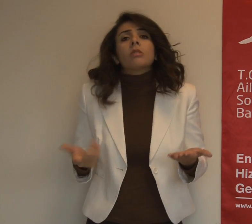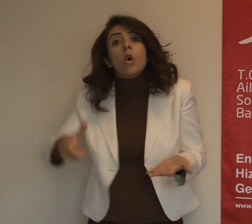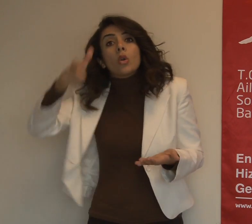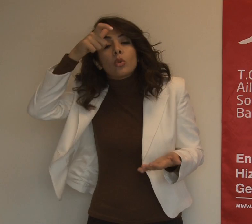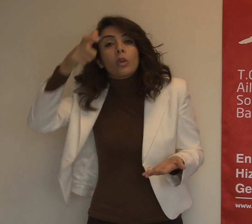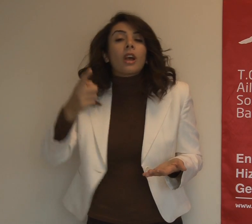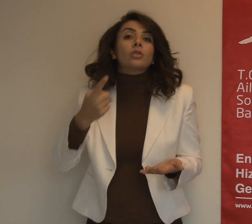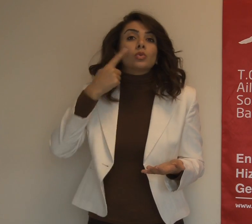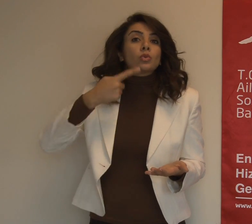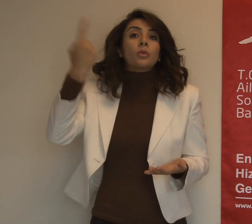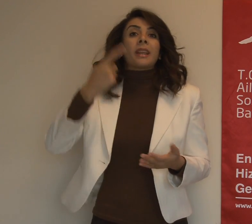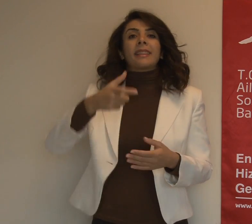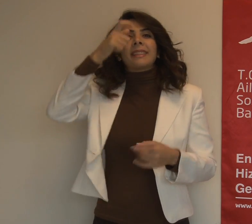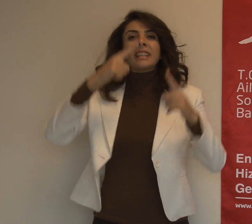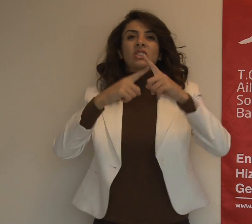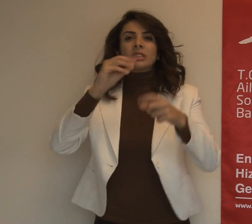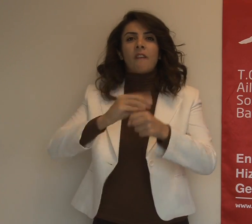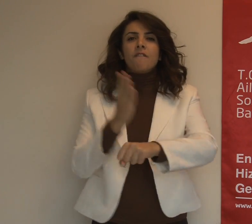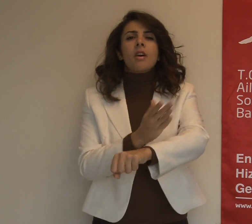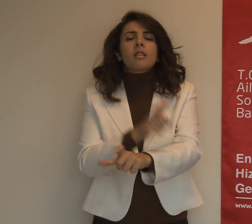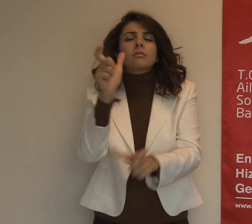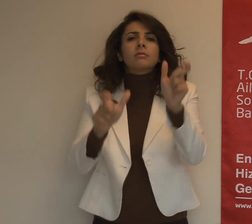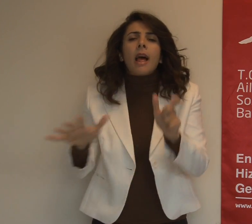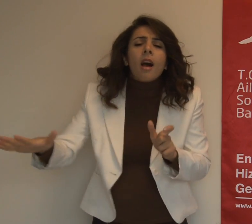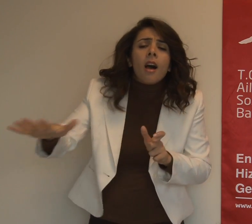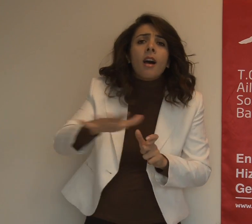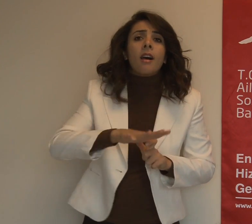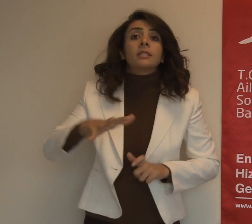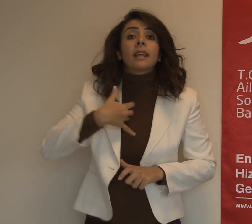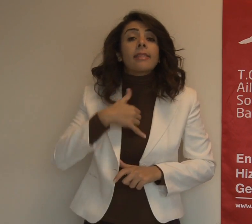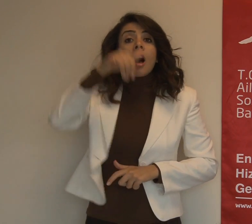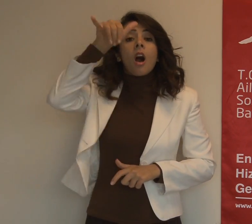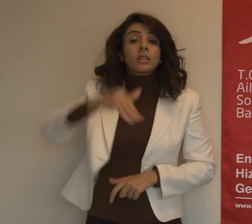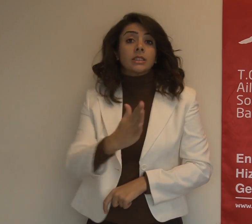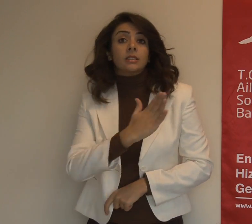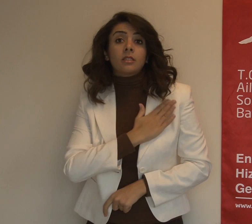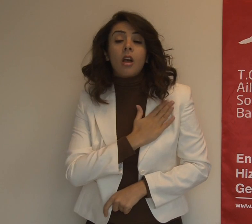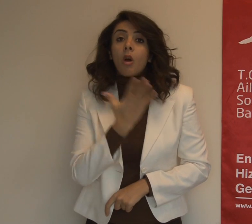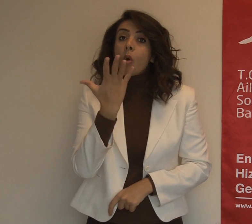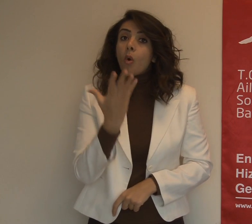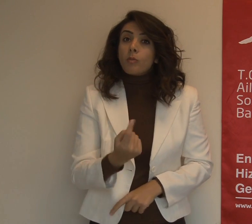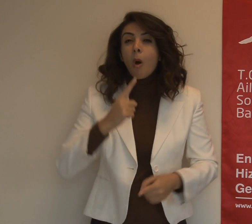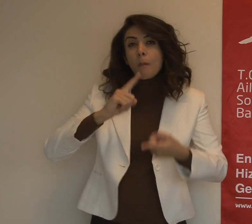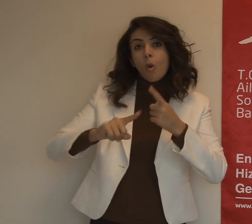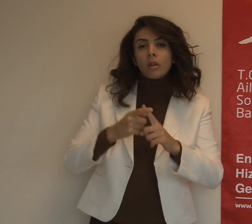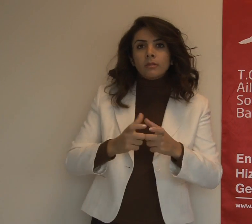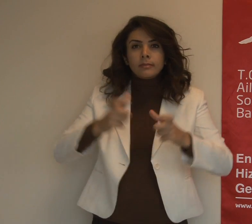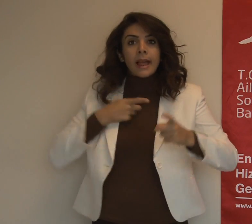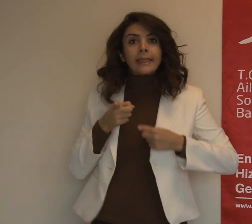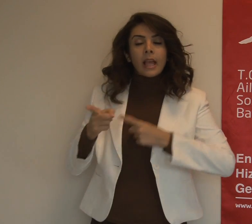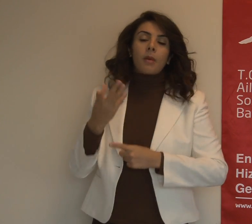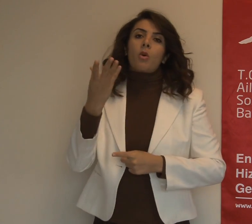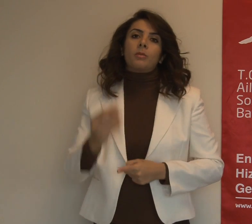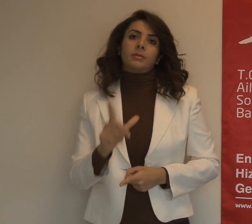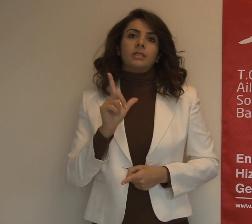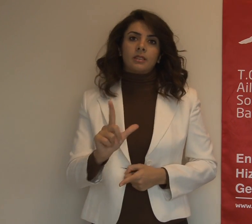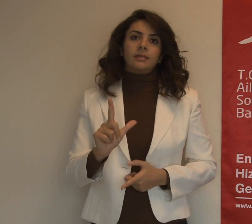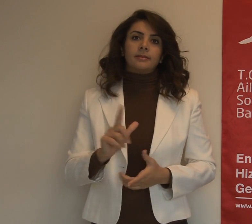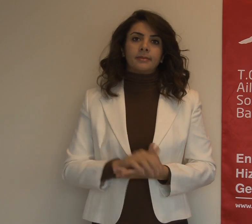Türkiye Cumhuriyeti vatandaşı olan herkesin hakkına saygı gösteren politikalar izlemek zorunda."